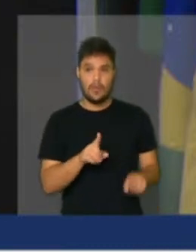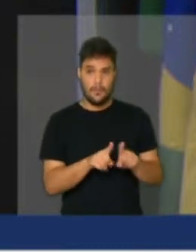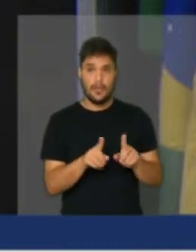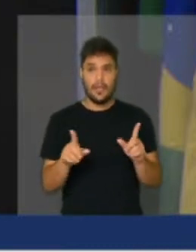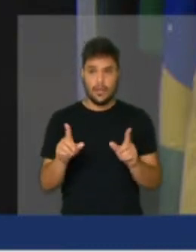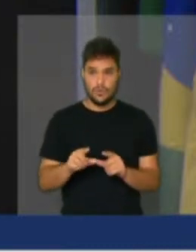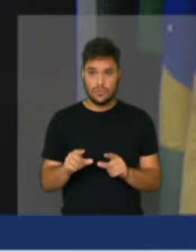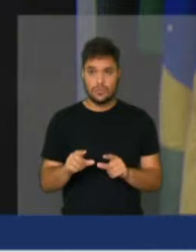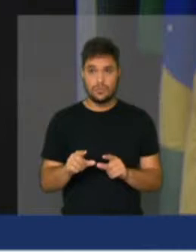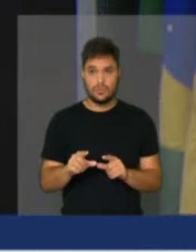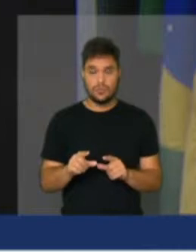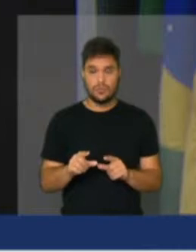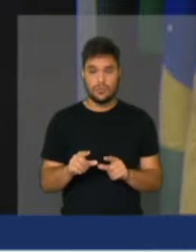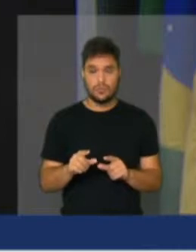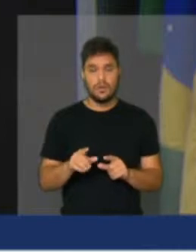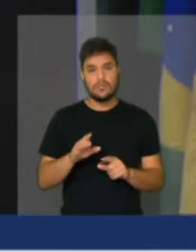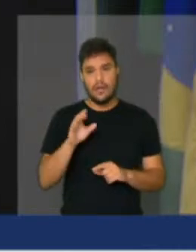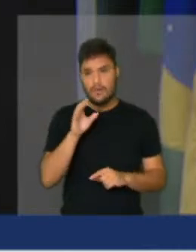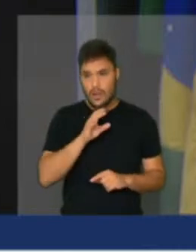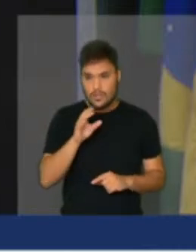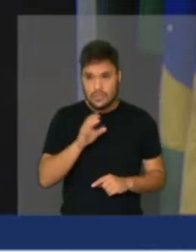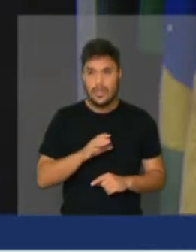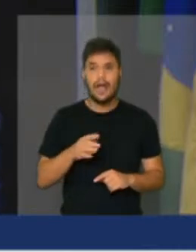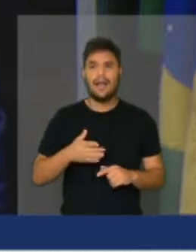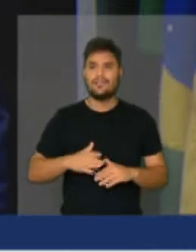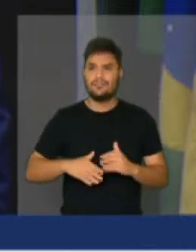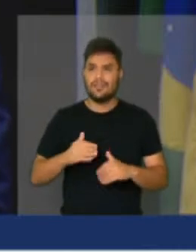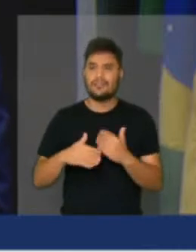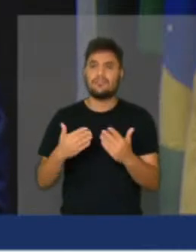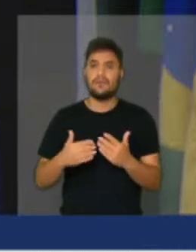NOSSA ELEVADA DÍVIDA PÚ BLICA. O AUMENTO DE MAIS UM